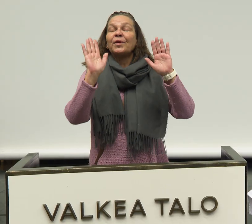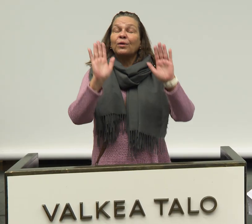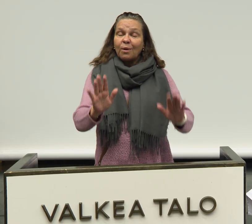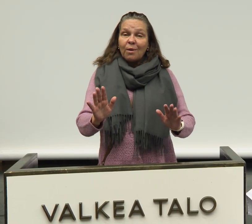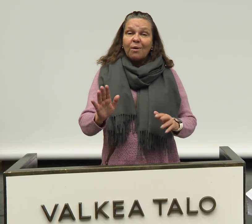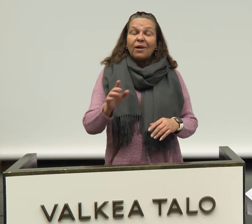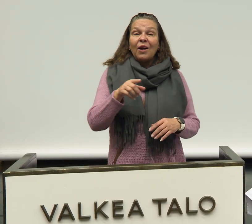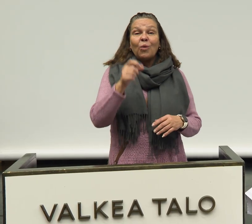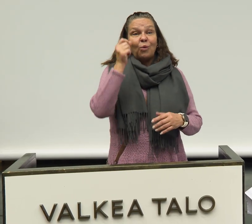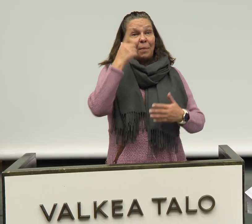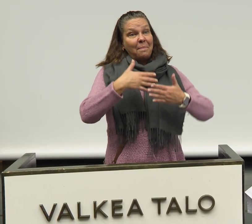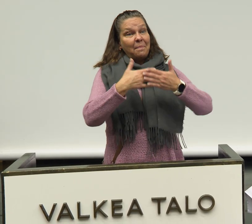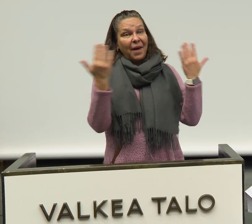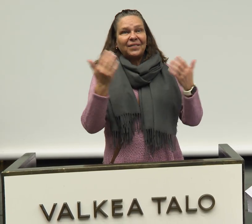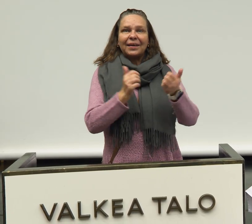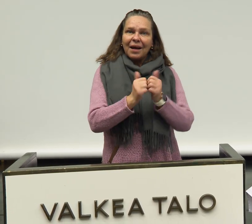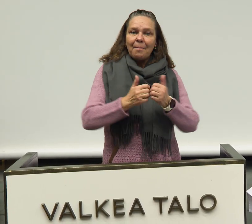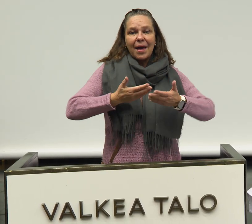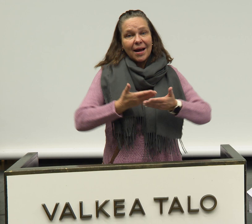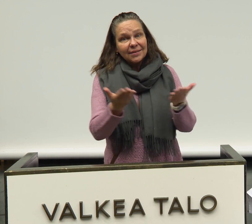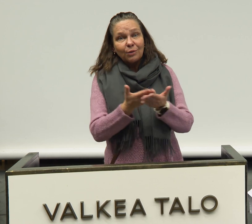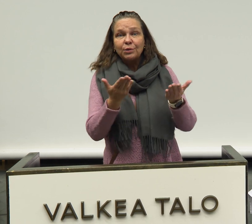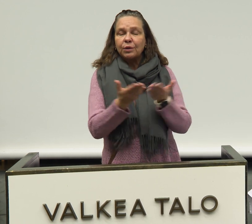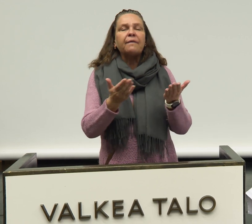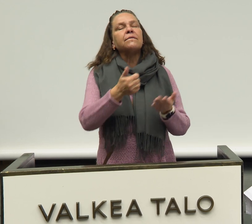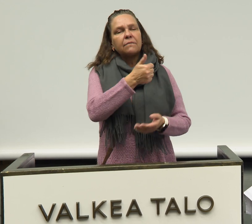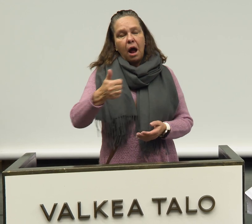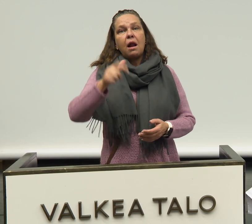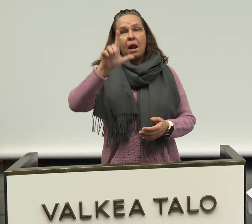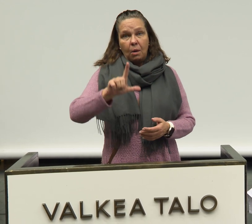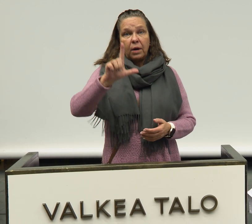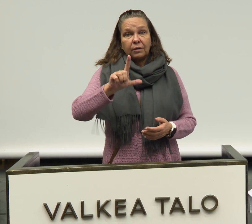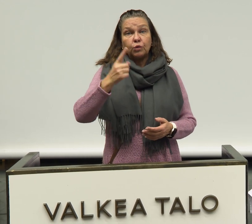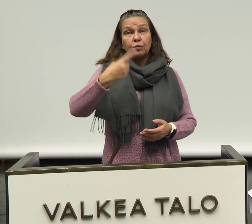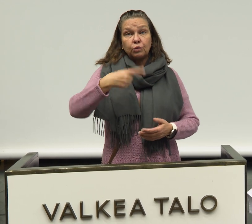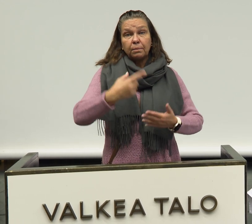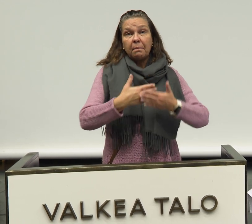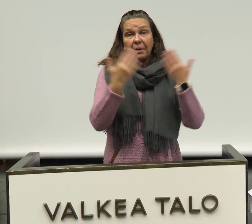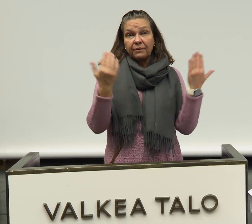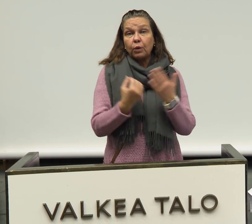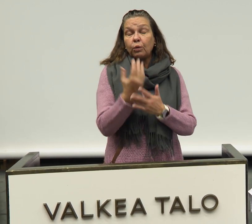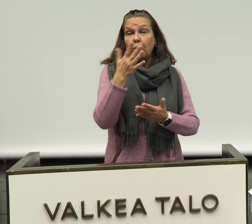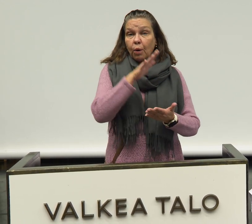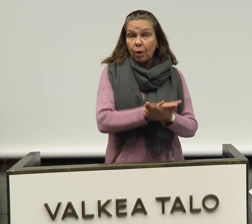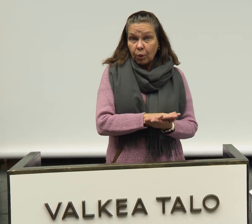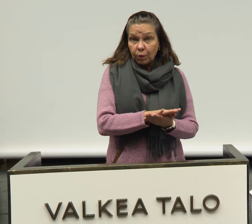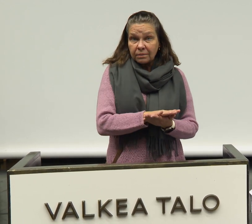Kulttuuripäivien kilpailuesitykset pidetään vain yhtenä päivänä eli lauantaina 11. toukokuuta 2024.